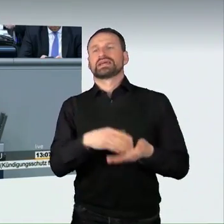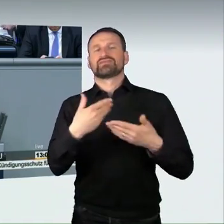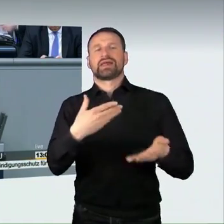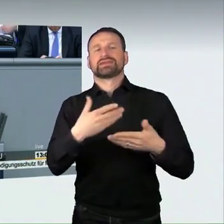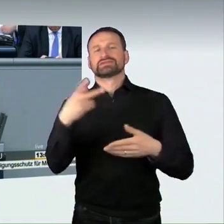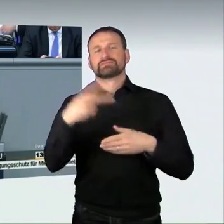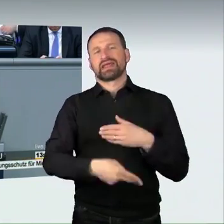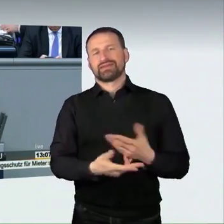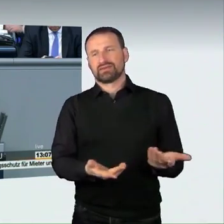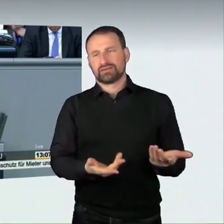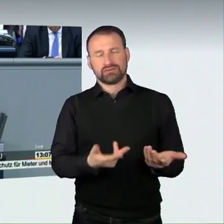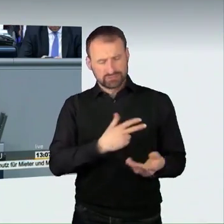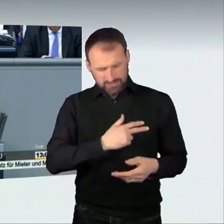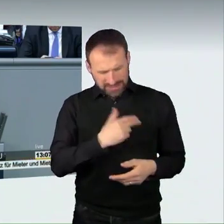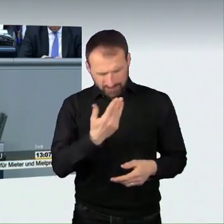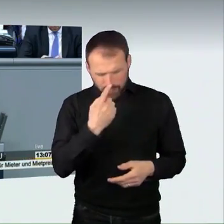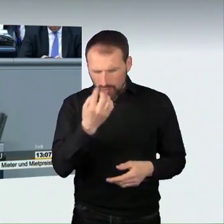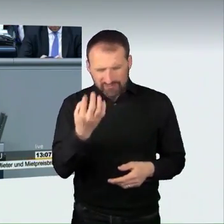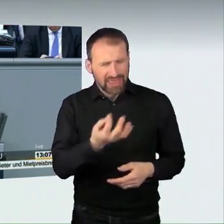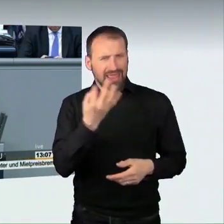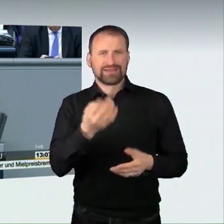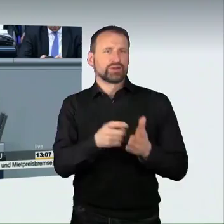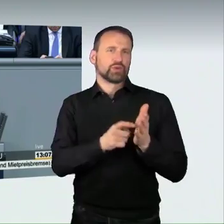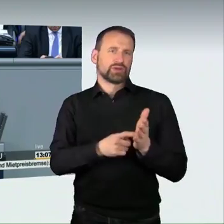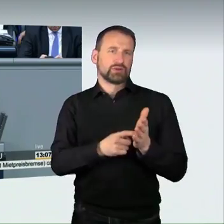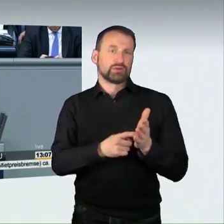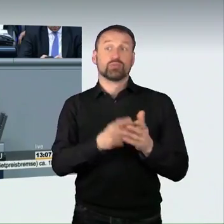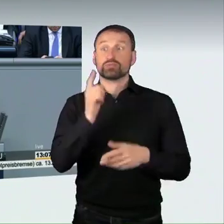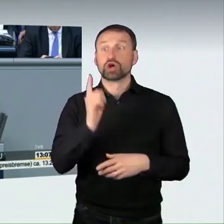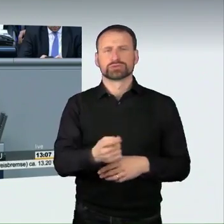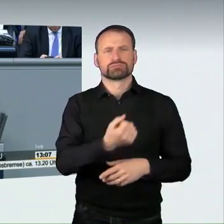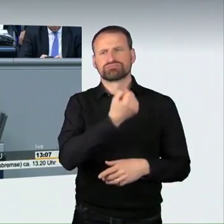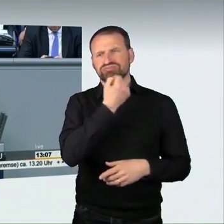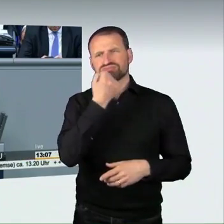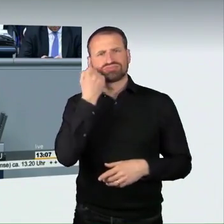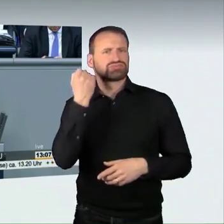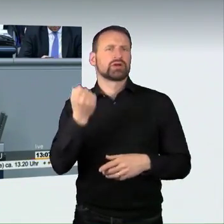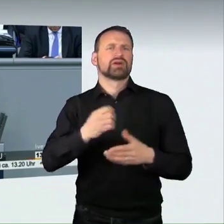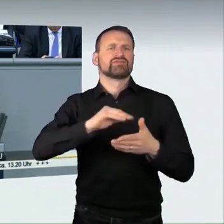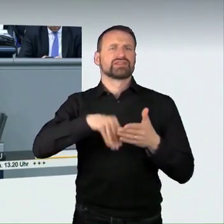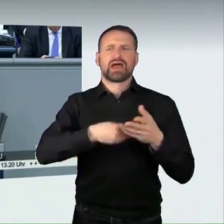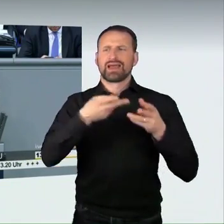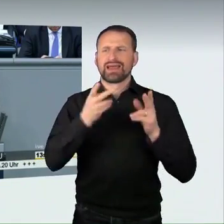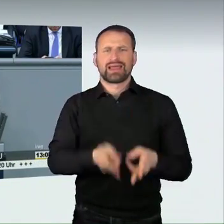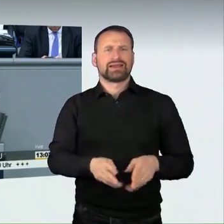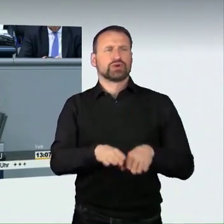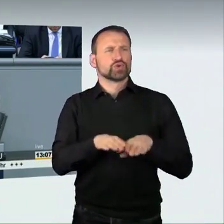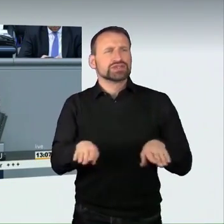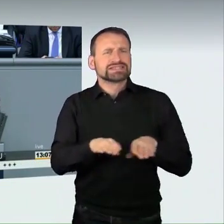Das geht nur bei erheblicher Verletzung grundsätzlicher vertraglicher Pflichten. Insofern sage ich auch beim Thema